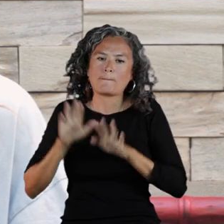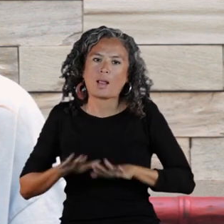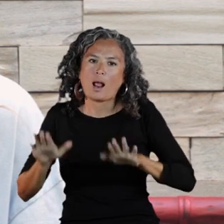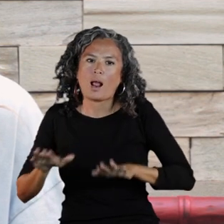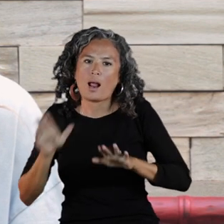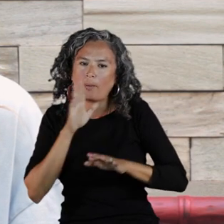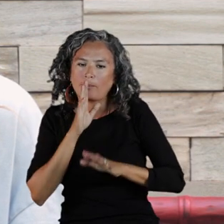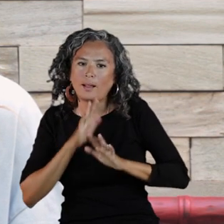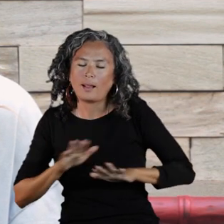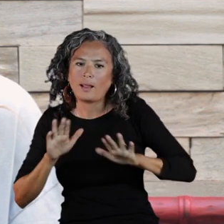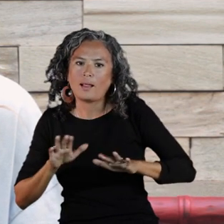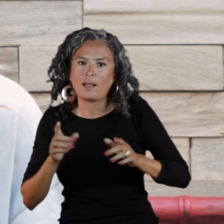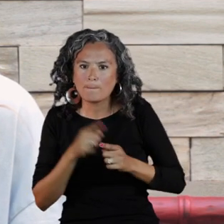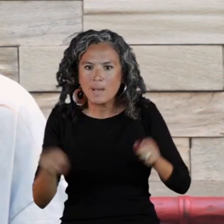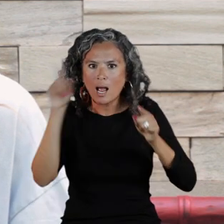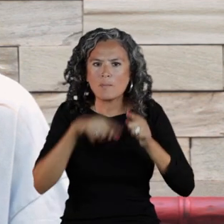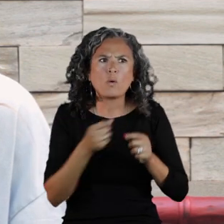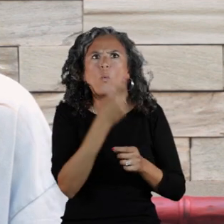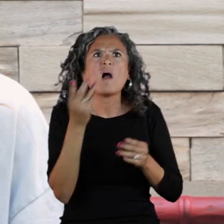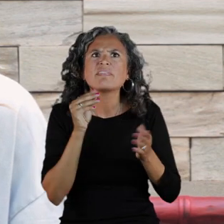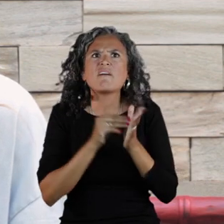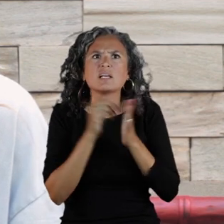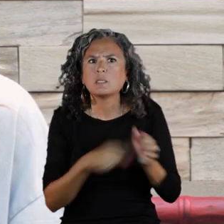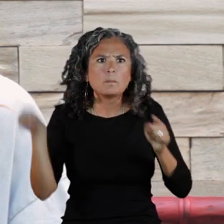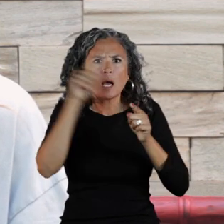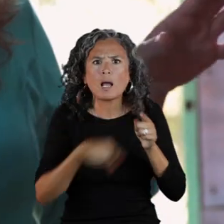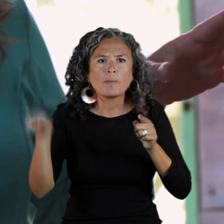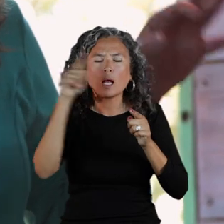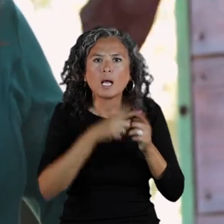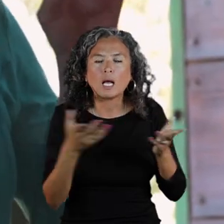otra vez la calma... ¿Y cuantas veces puede suceder esto?